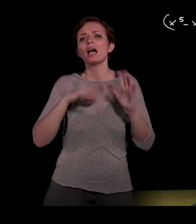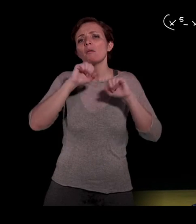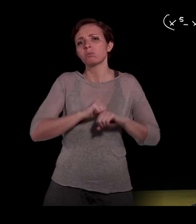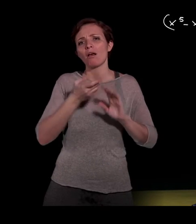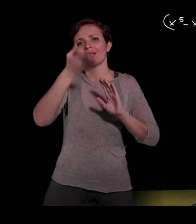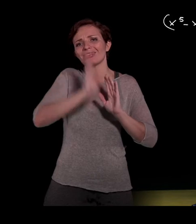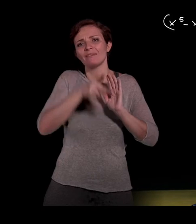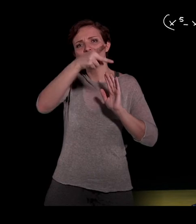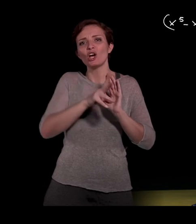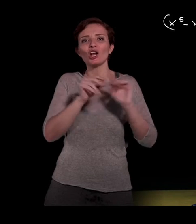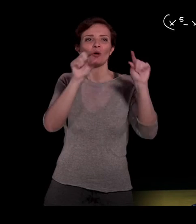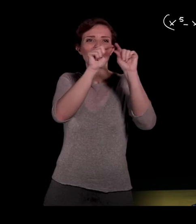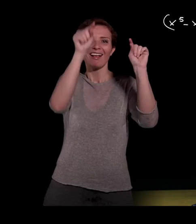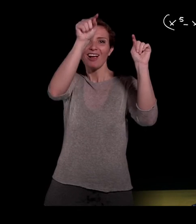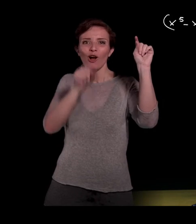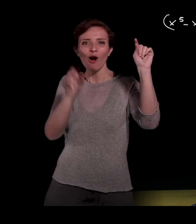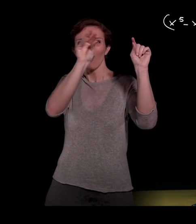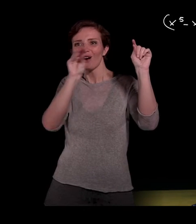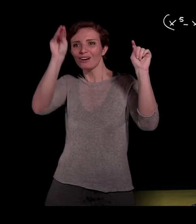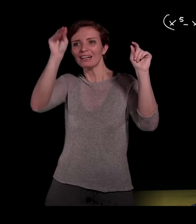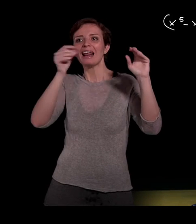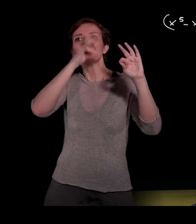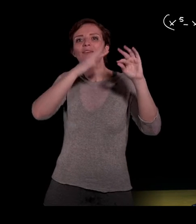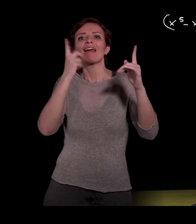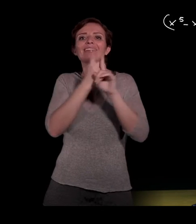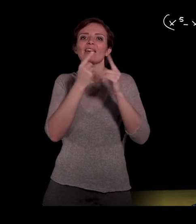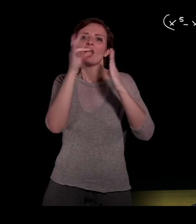Possiamo effettuare la divisione in colonna. Bisogna andare a ordinare i polinomi